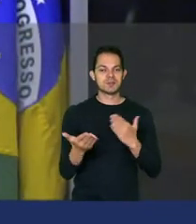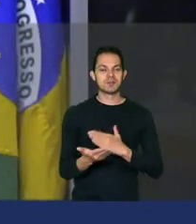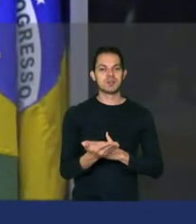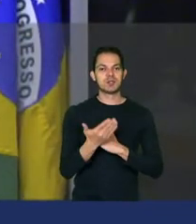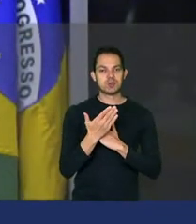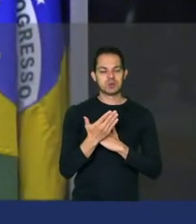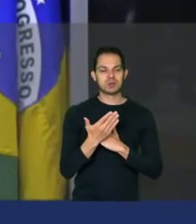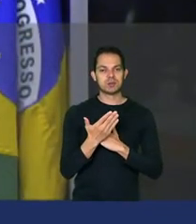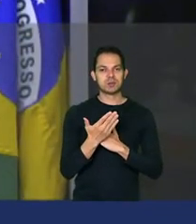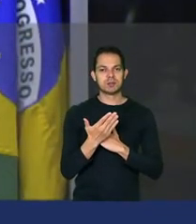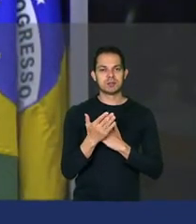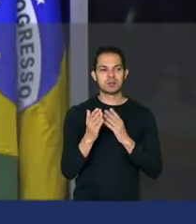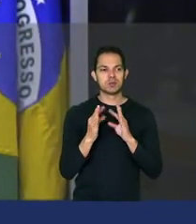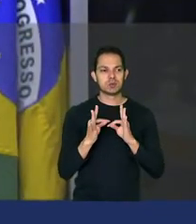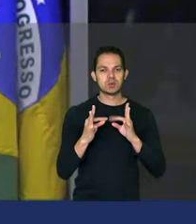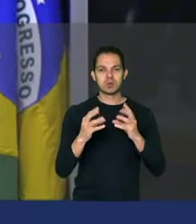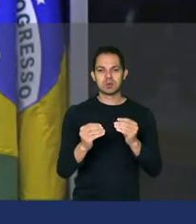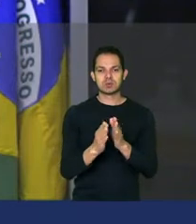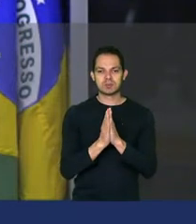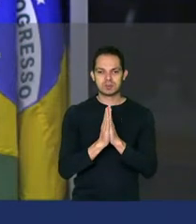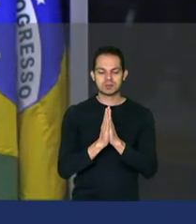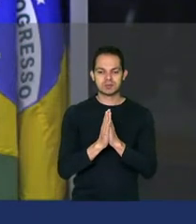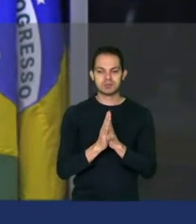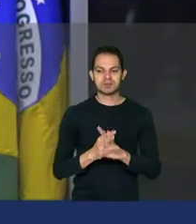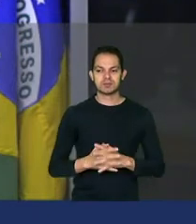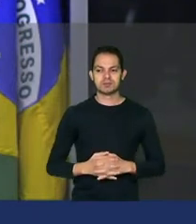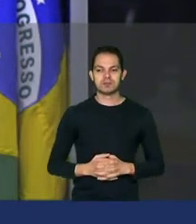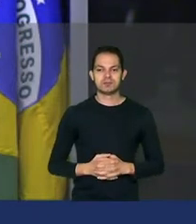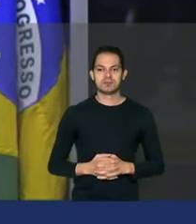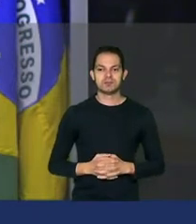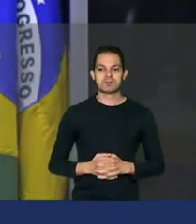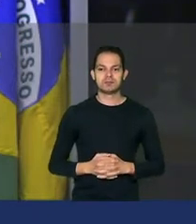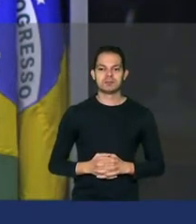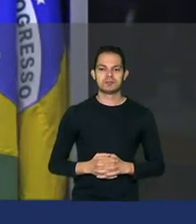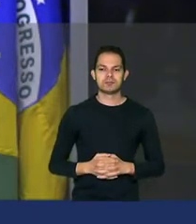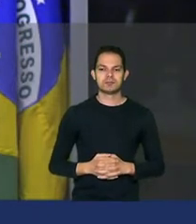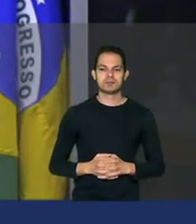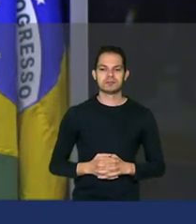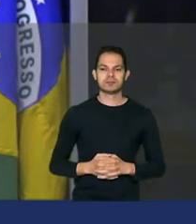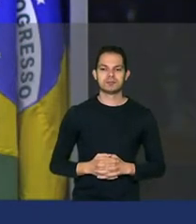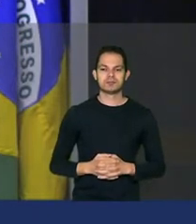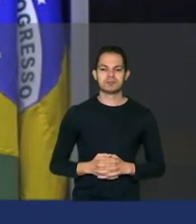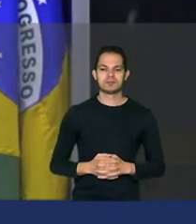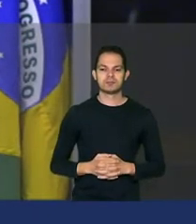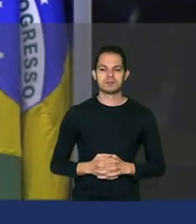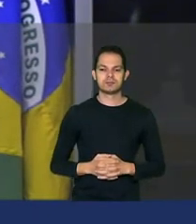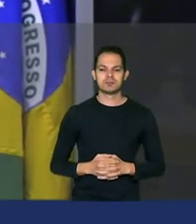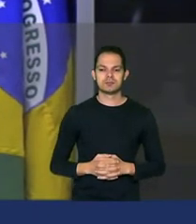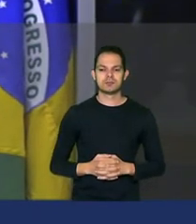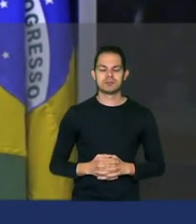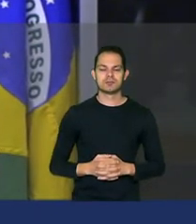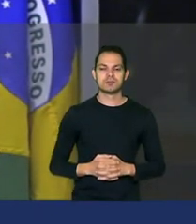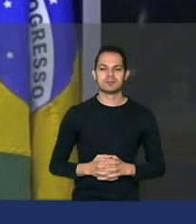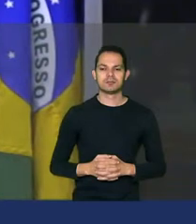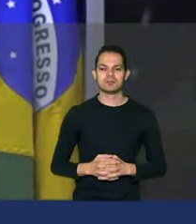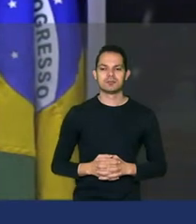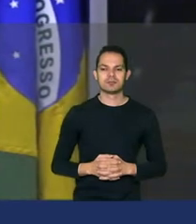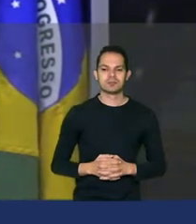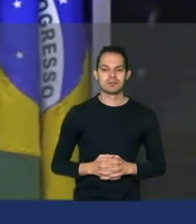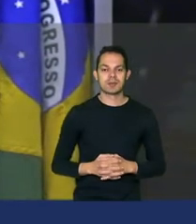GRANDE FAVOR A TODOS PARES DESSA CASA. A NECESSIDADE DA DOAÇÃO DE PARTE, DE GRANDE PARTE DE SUAS EMENDAS